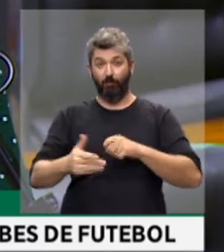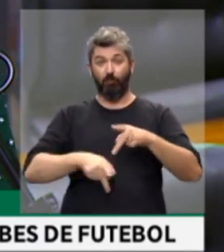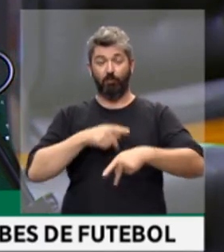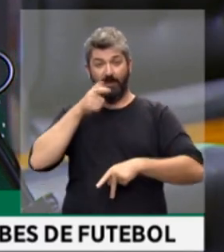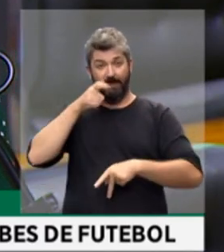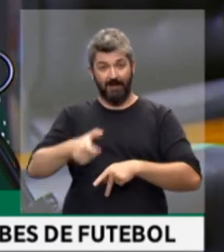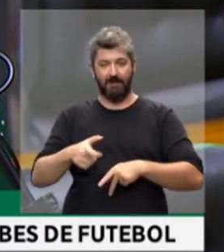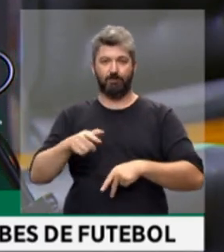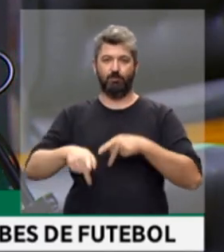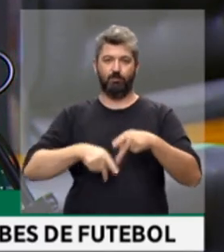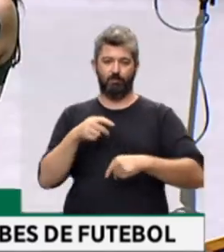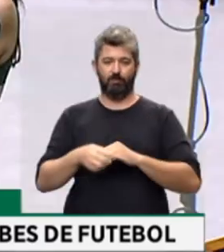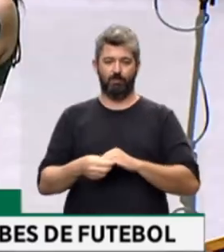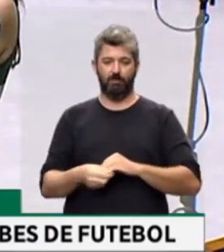NO DIA DE HOJE. E LOGO MAIS AO USAR O TEMPO DE LÍDER, JÁ